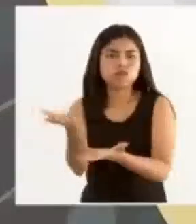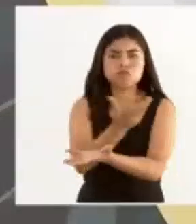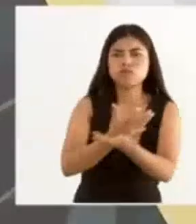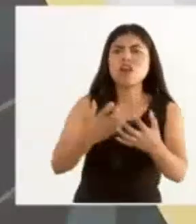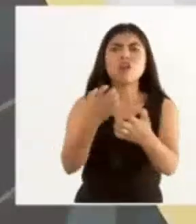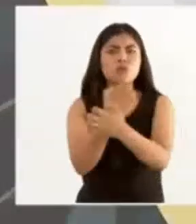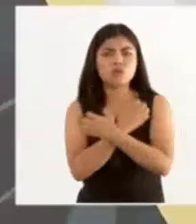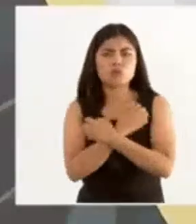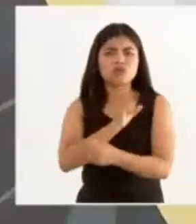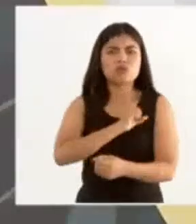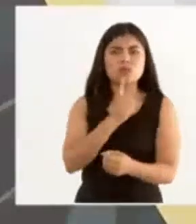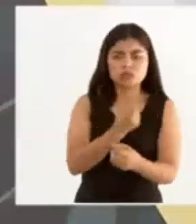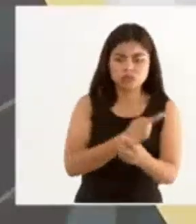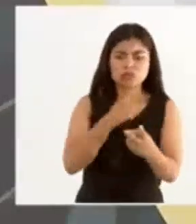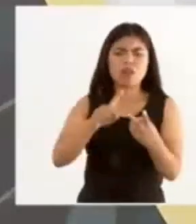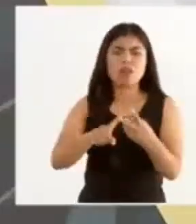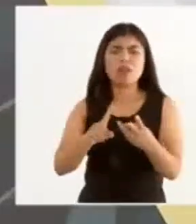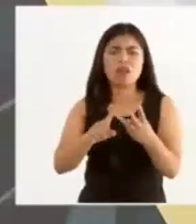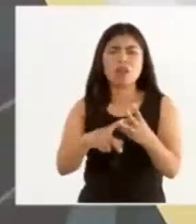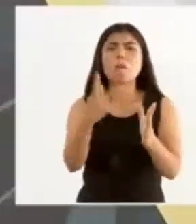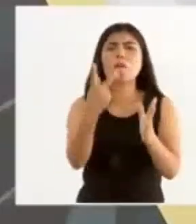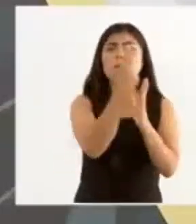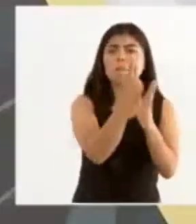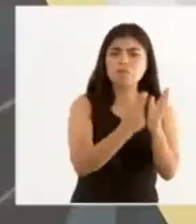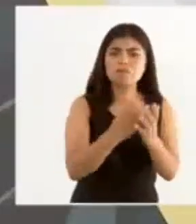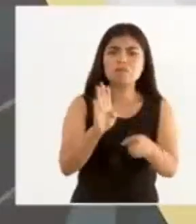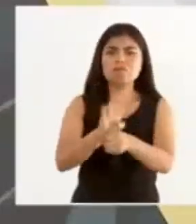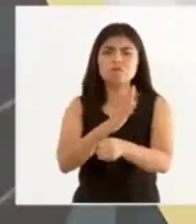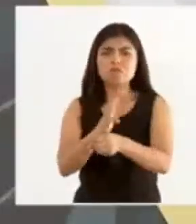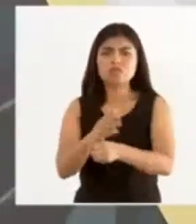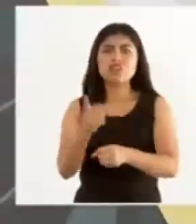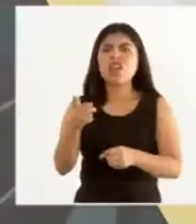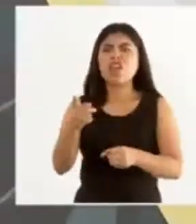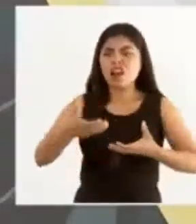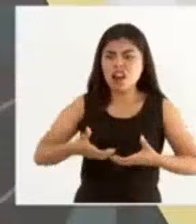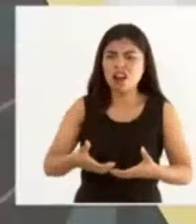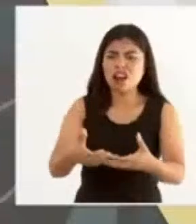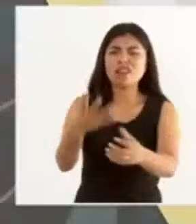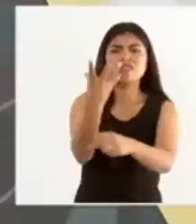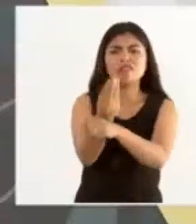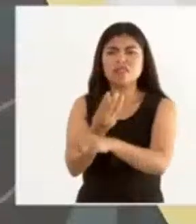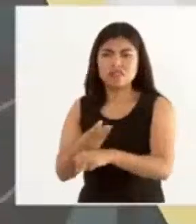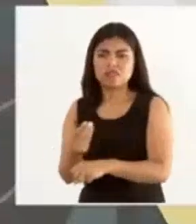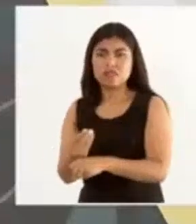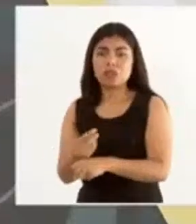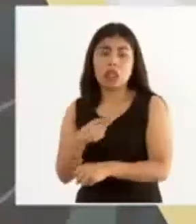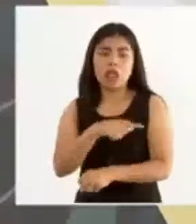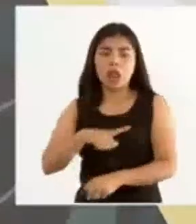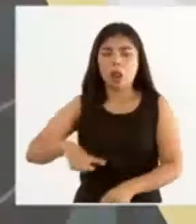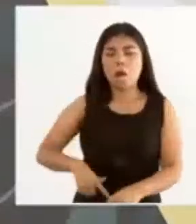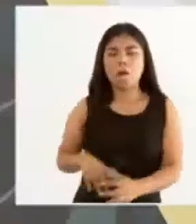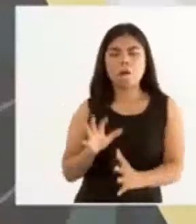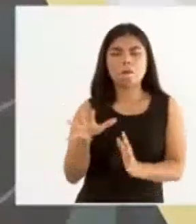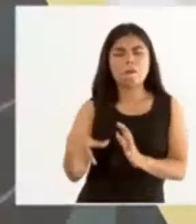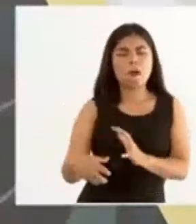en programas de bienestar, en obras públicas. Nada de recurso público para el bolsillo de algún